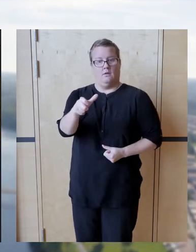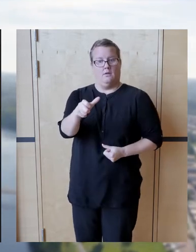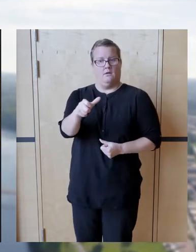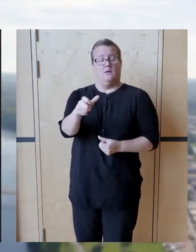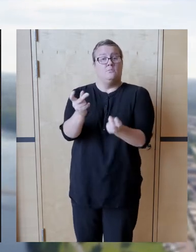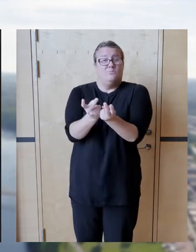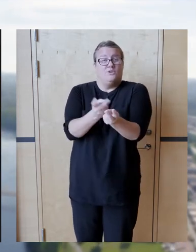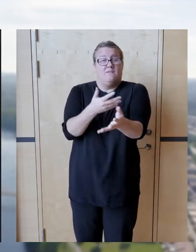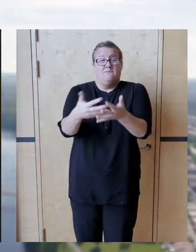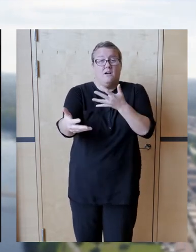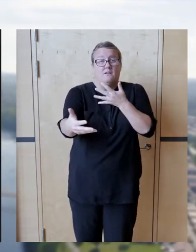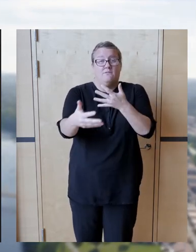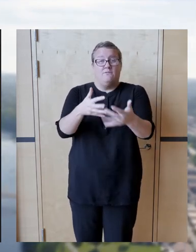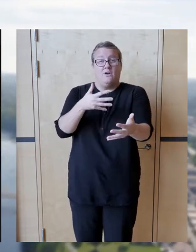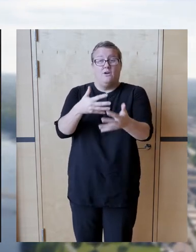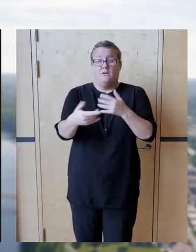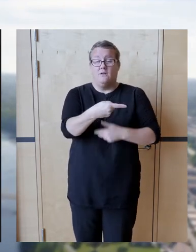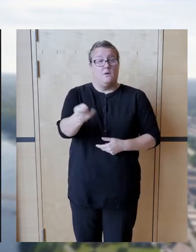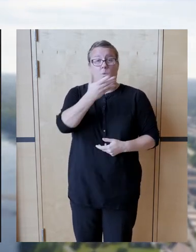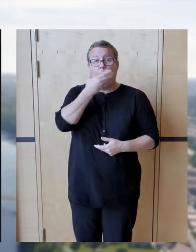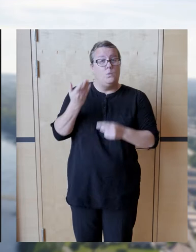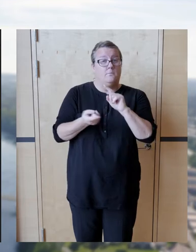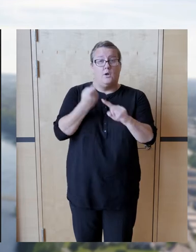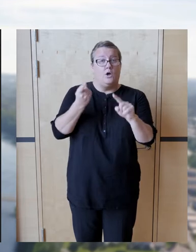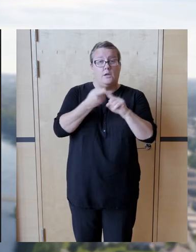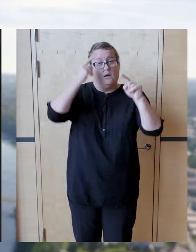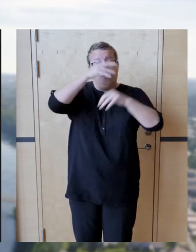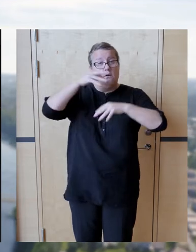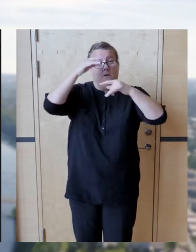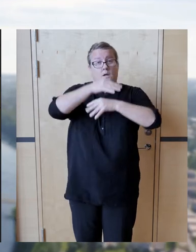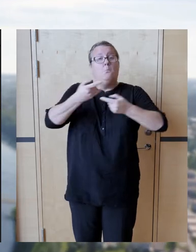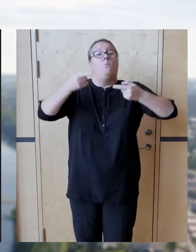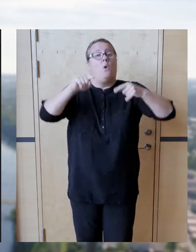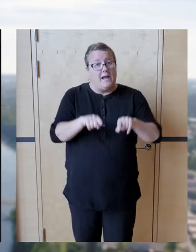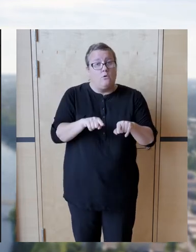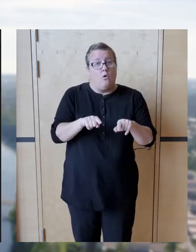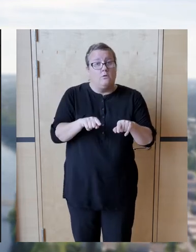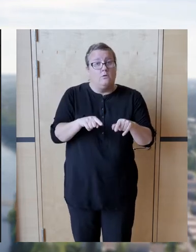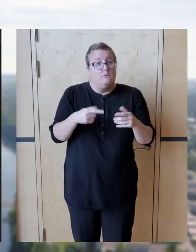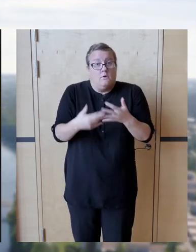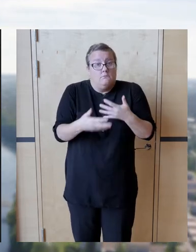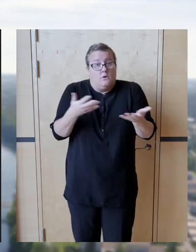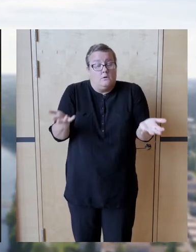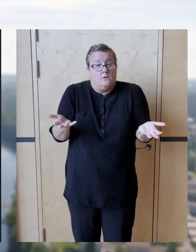Har man inte börjat fundera över det rätt från början för Mandatperioden